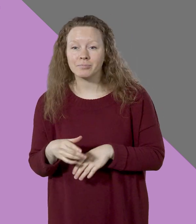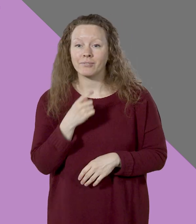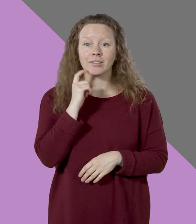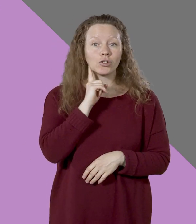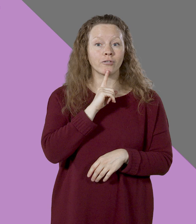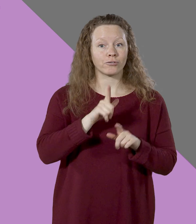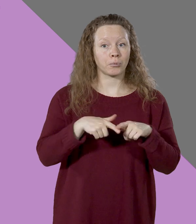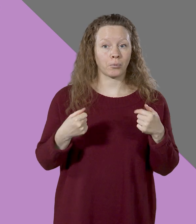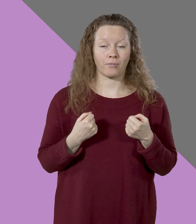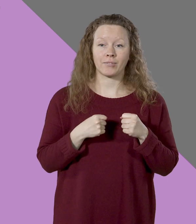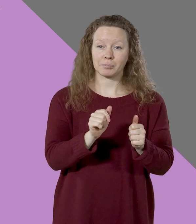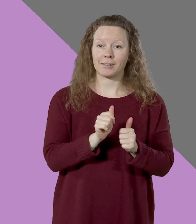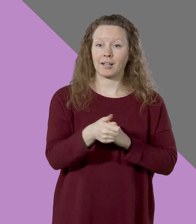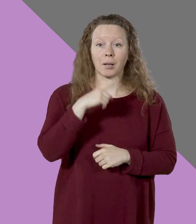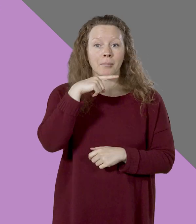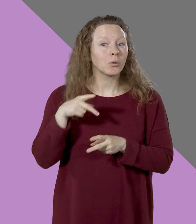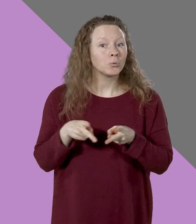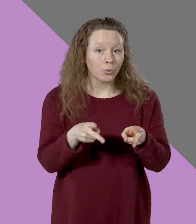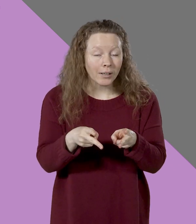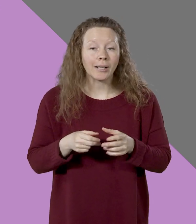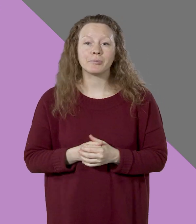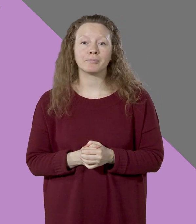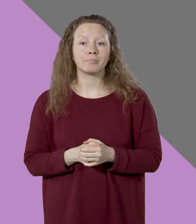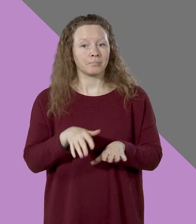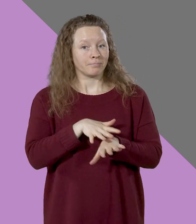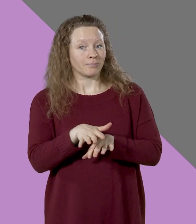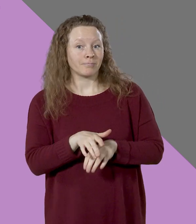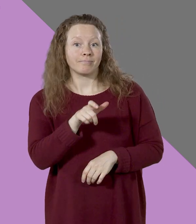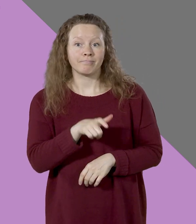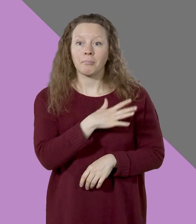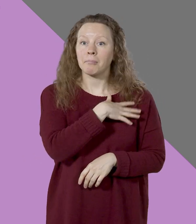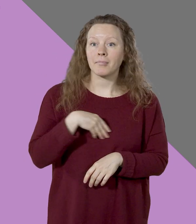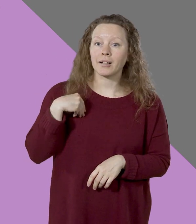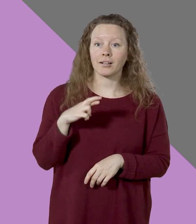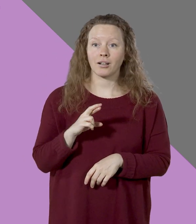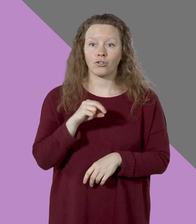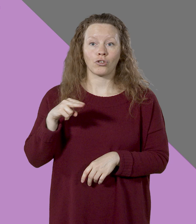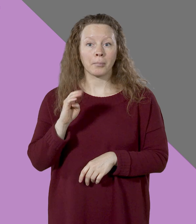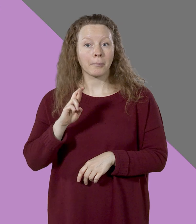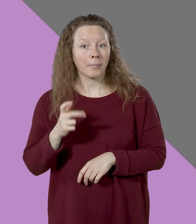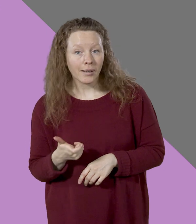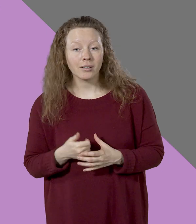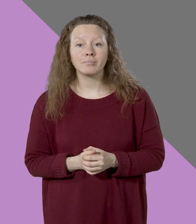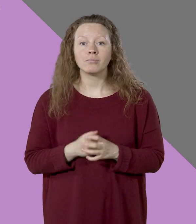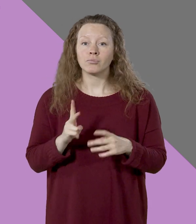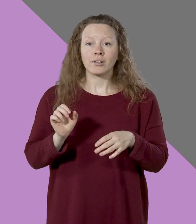Finlands Dövas Förbunds verksamhetsledare Markku Jokinen, - specialsakkunniga Marika Rönnberg och verksamhetsledaren -